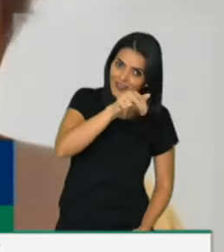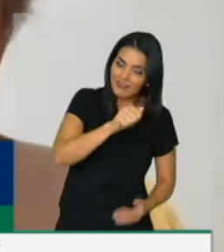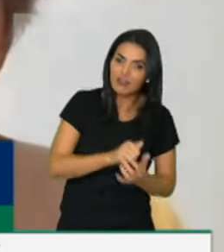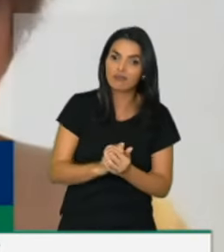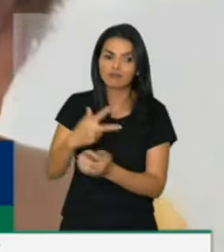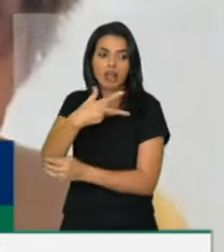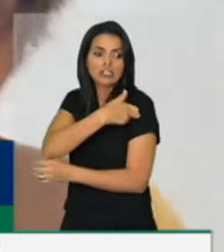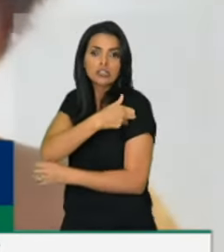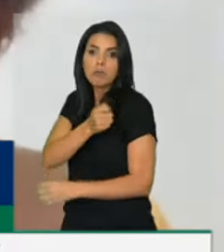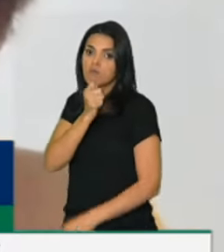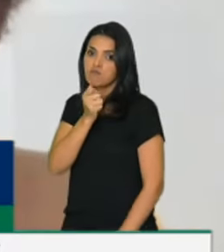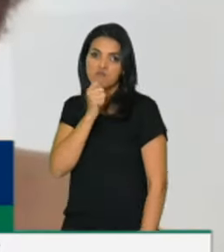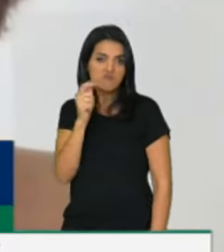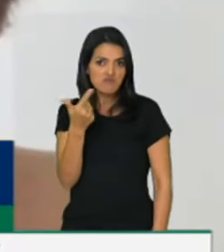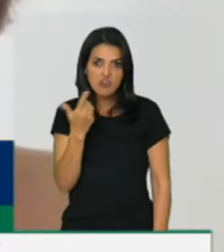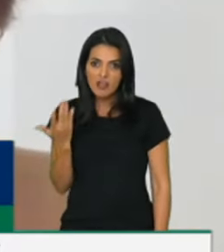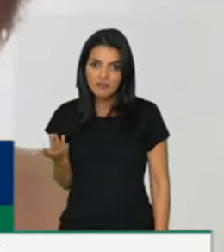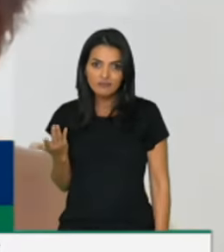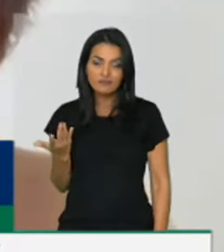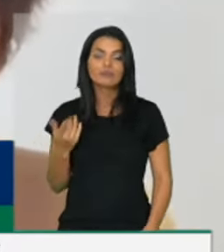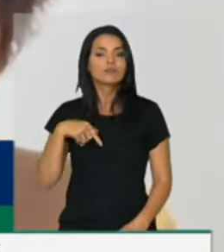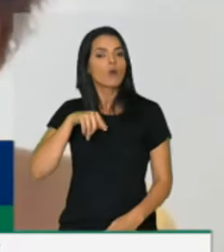ESTA É A PAUTA... QUE O POVO BRASILEIRO ESPERA DESTA CASA. E, PORTANTO, É IMPORTANTE QUE